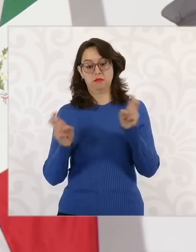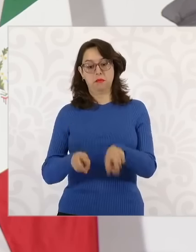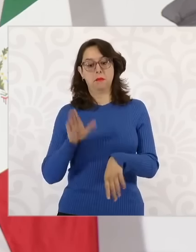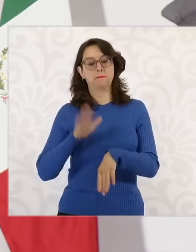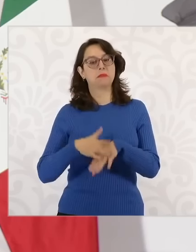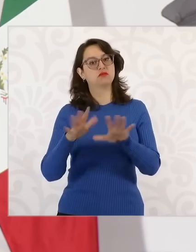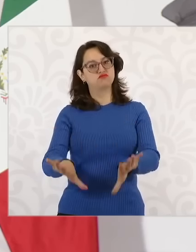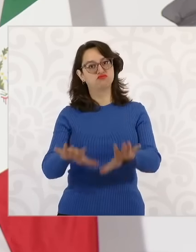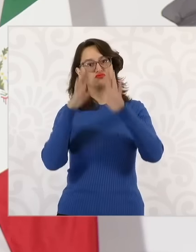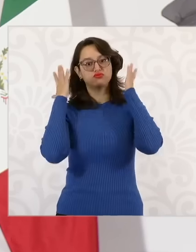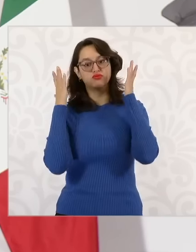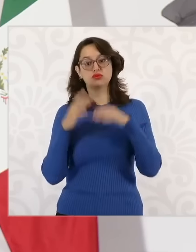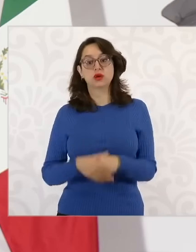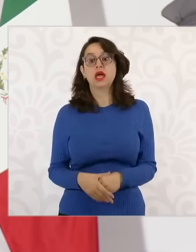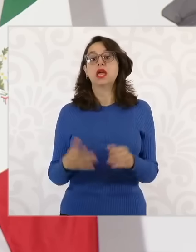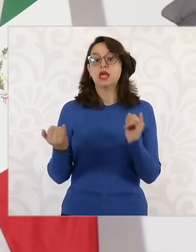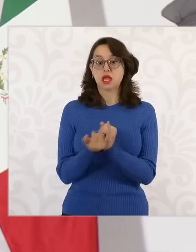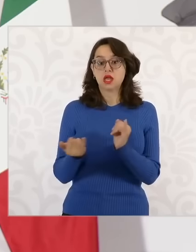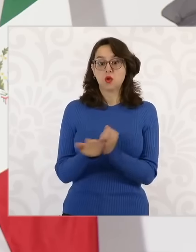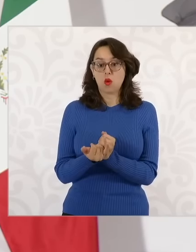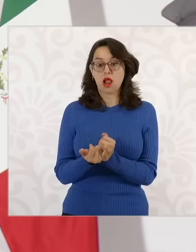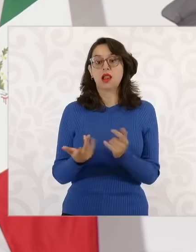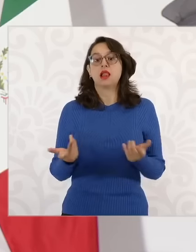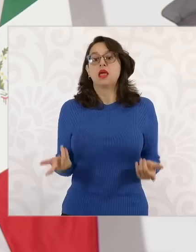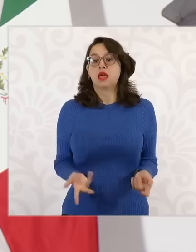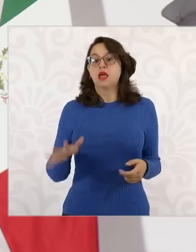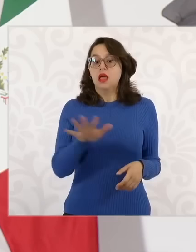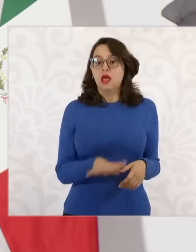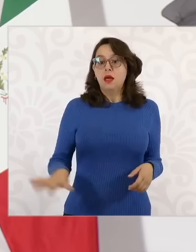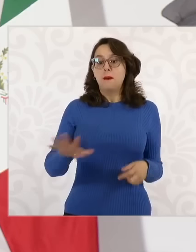de contención nos permitirá subir la vía y que el pato del terrapén no llegue a las puertas o